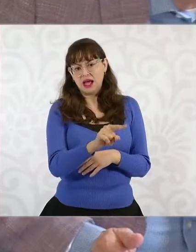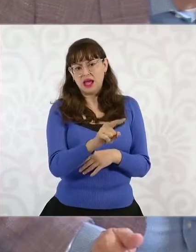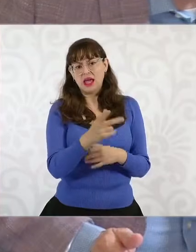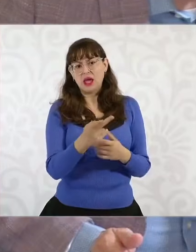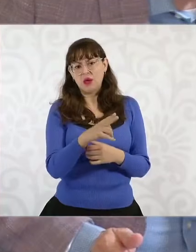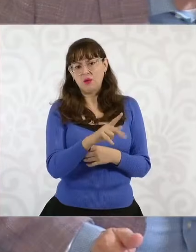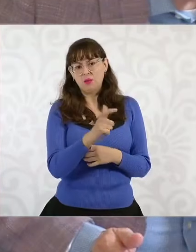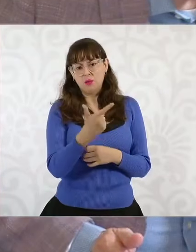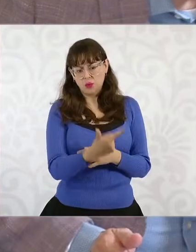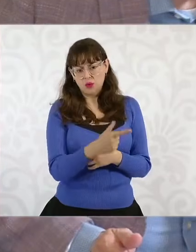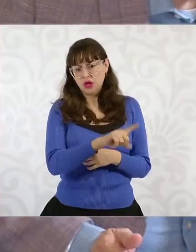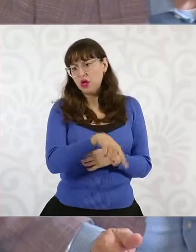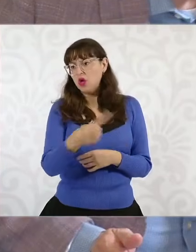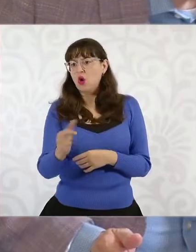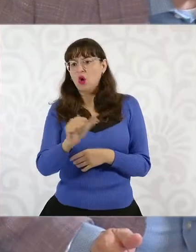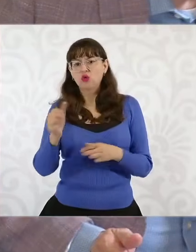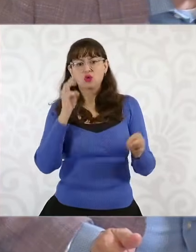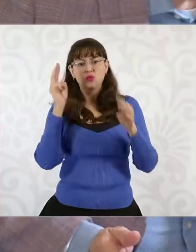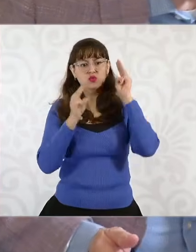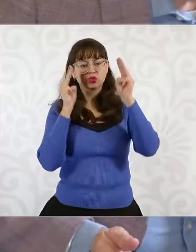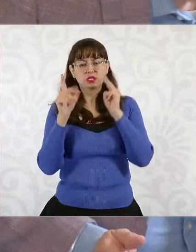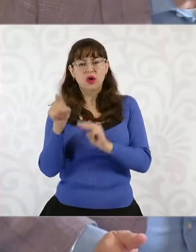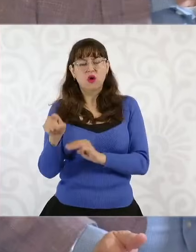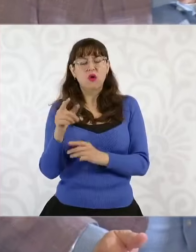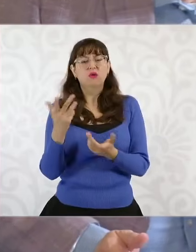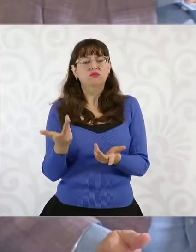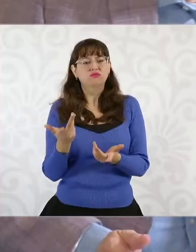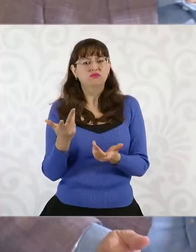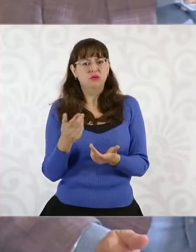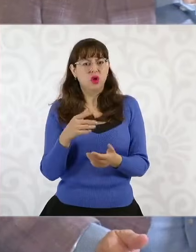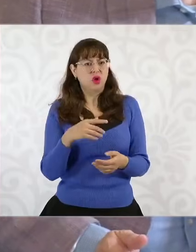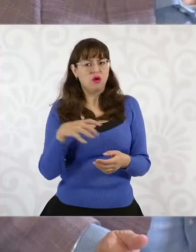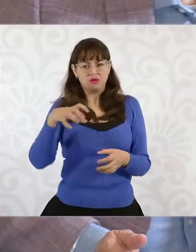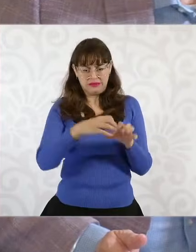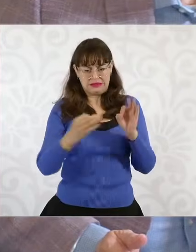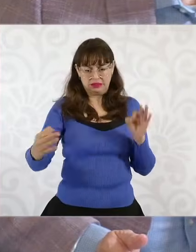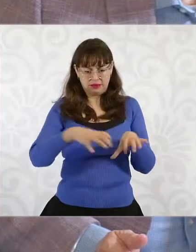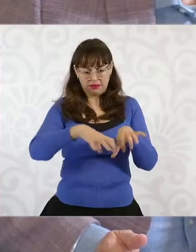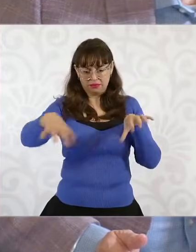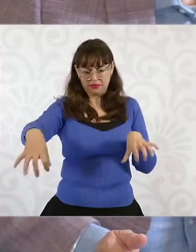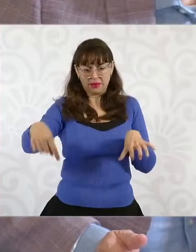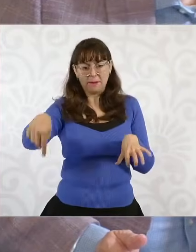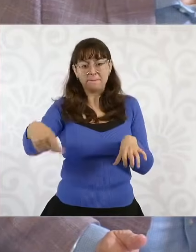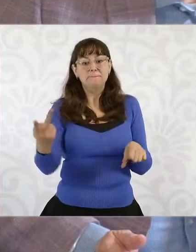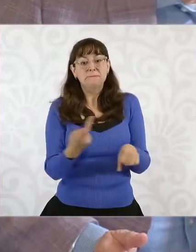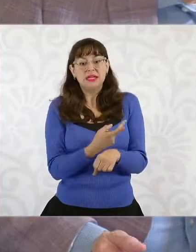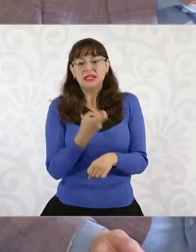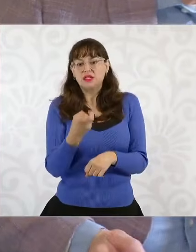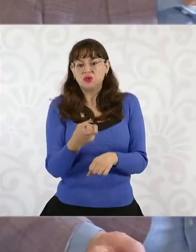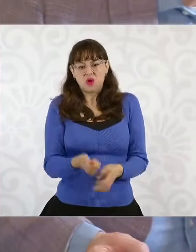sitio de Tibichaltún. cómo también este tipo de eh recintos ayuda a acercar a los jóvenes y también